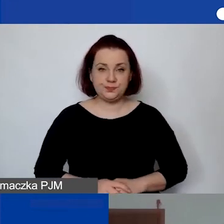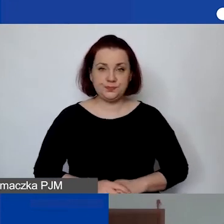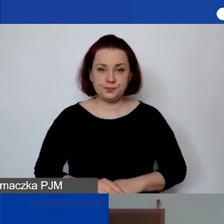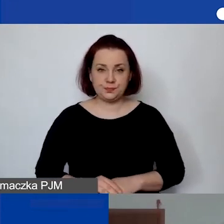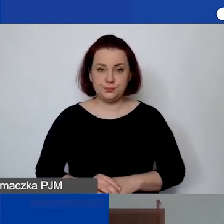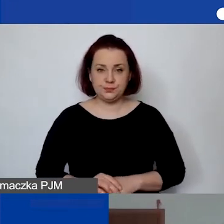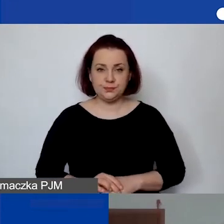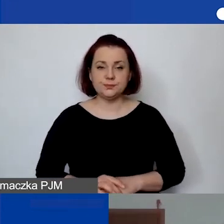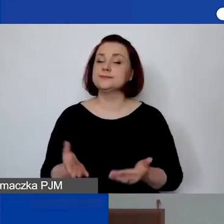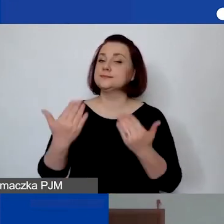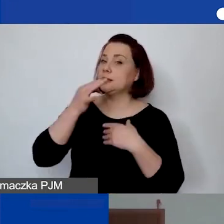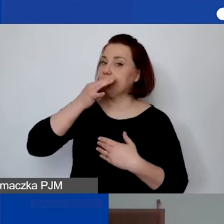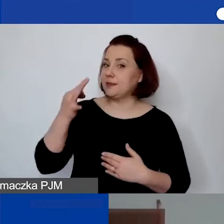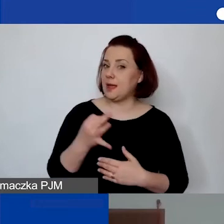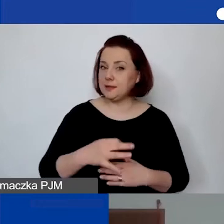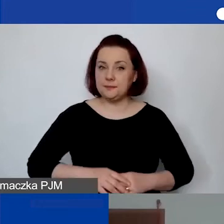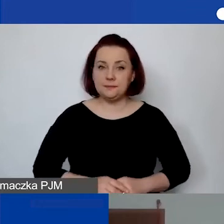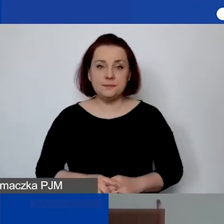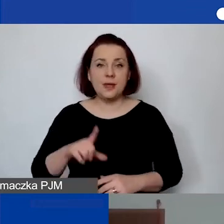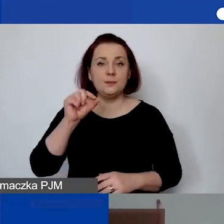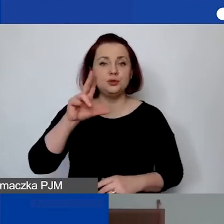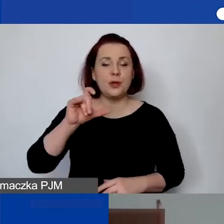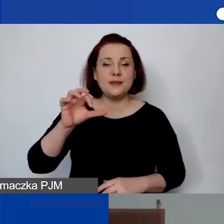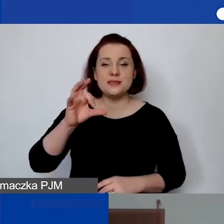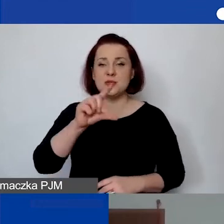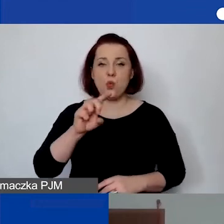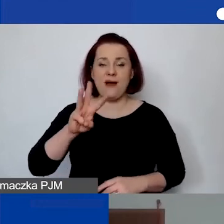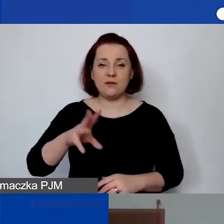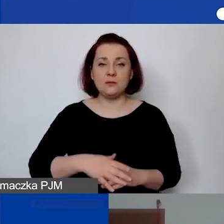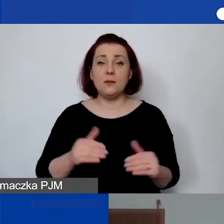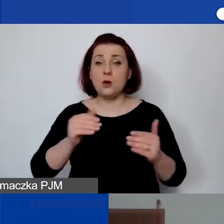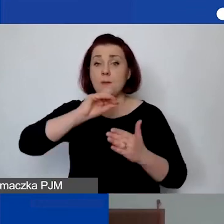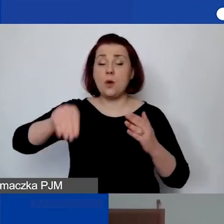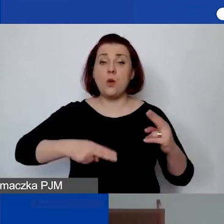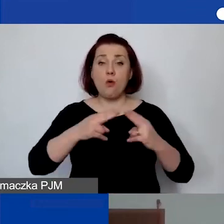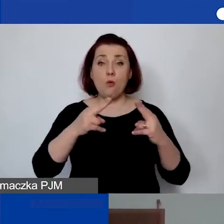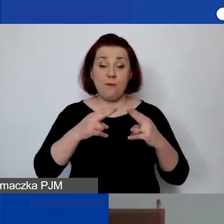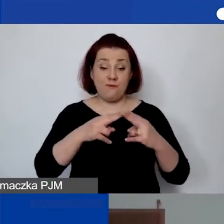Następne pytanie zadał Przemysław. "Czy można podpisywać umowy w ramach współpracy